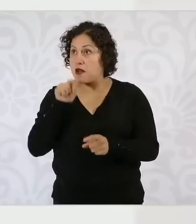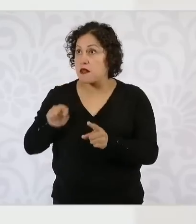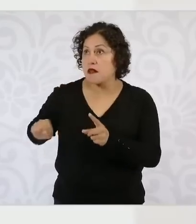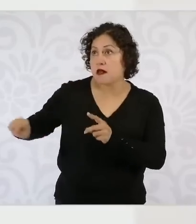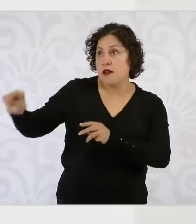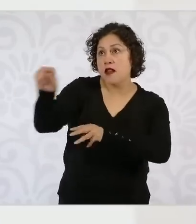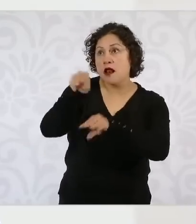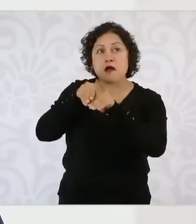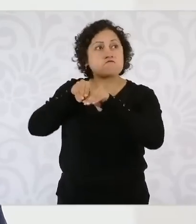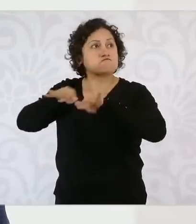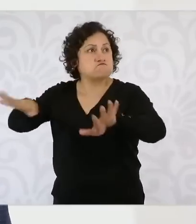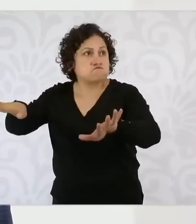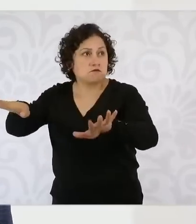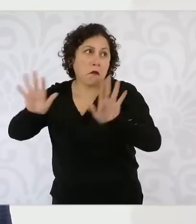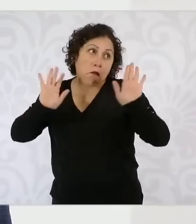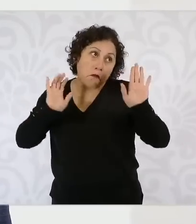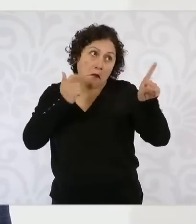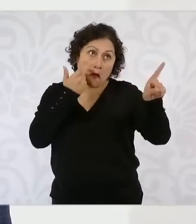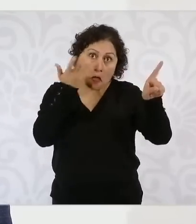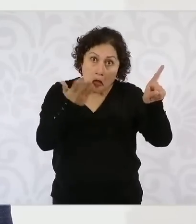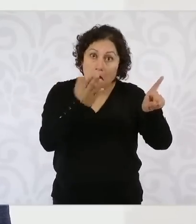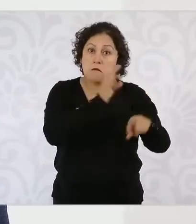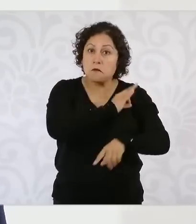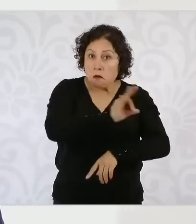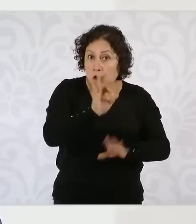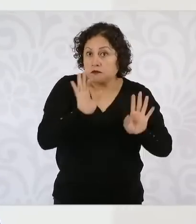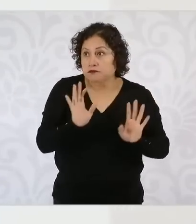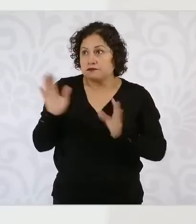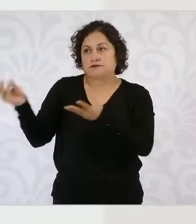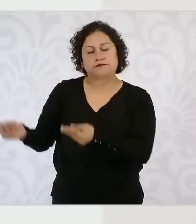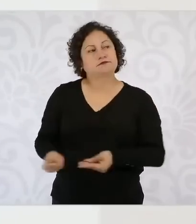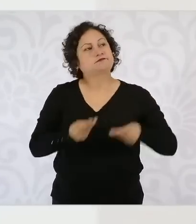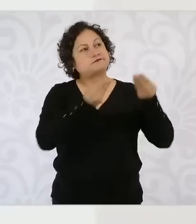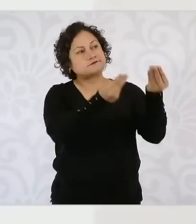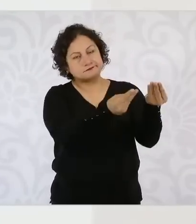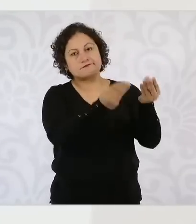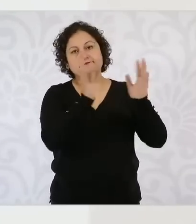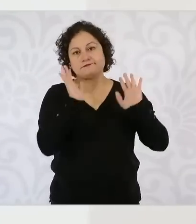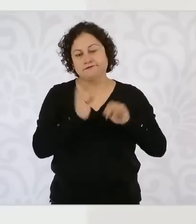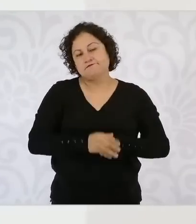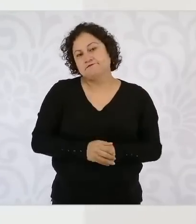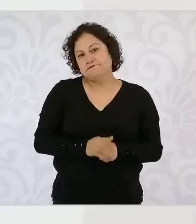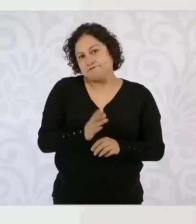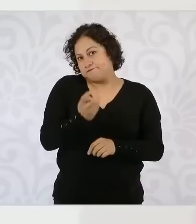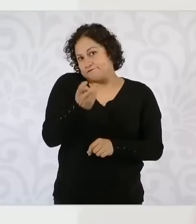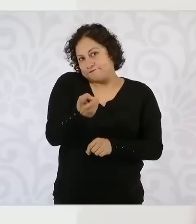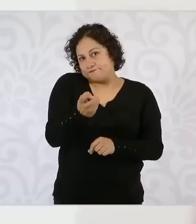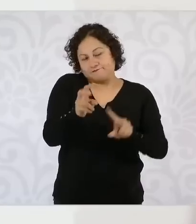pues esta es el informe que queremos darles y pues vamos a seguir informando sobre estos